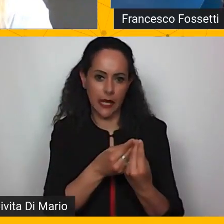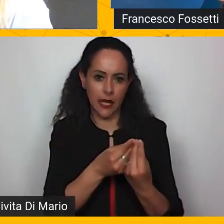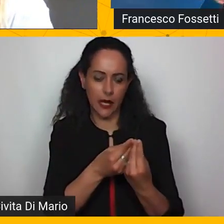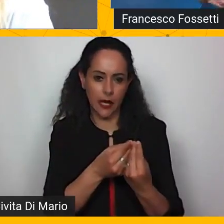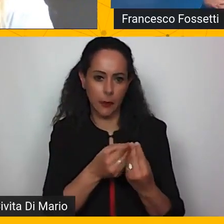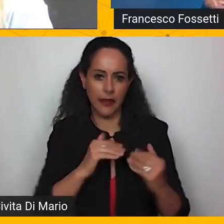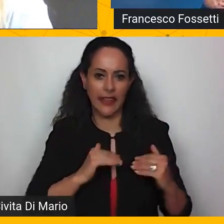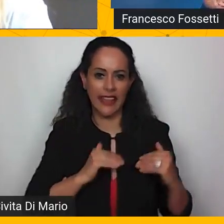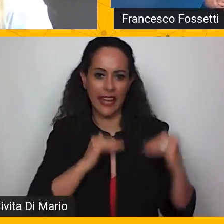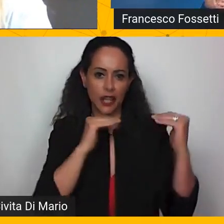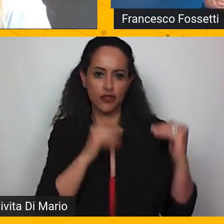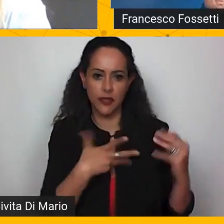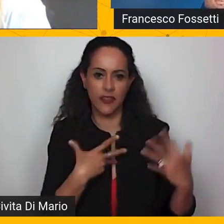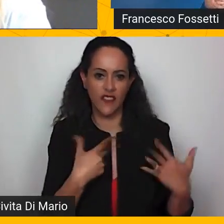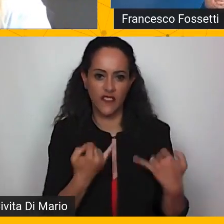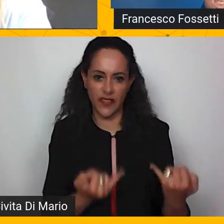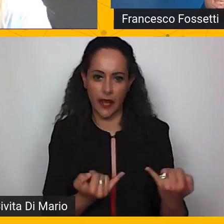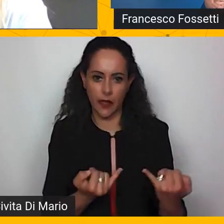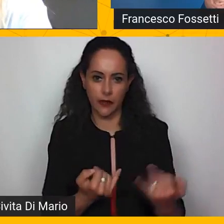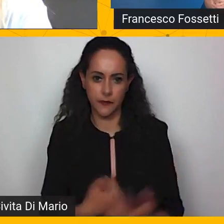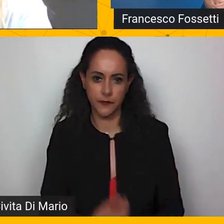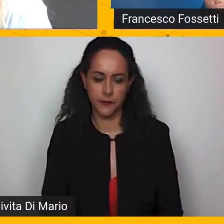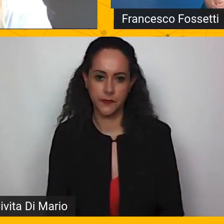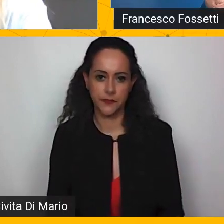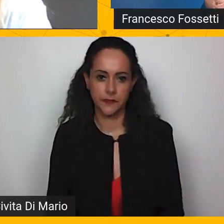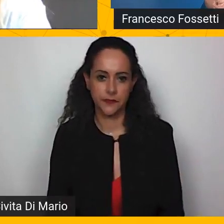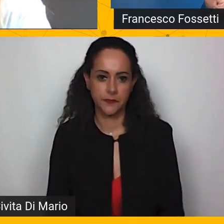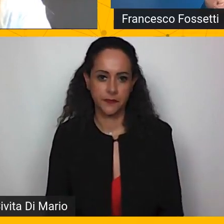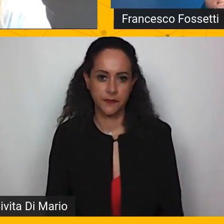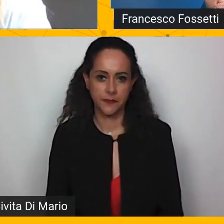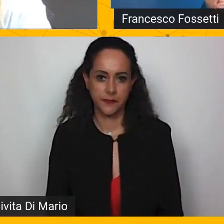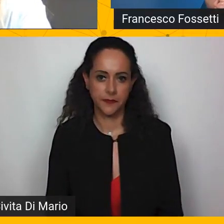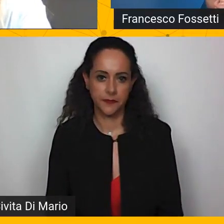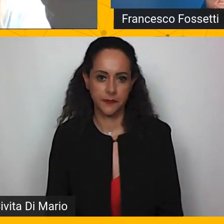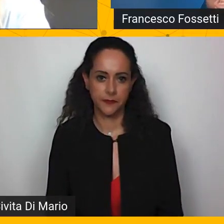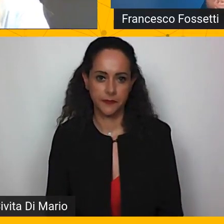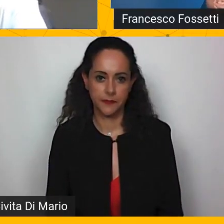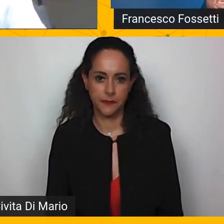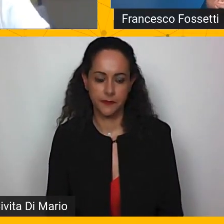compartecipare anche diciamo alla crescita dei propri figli.